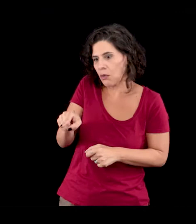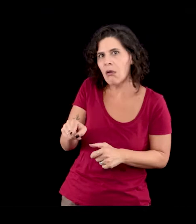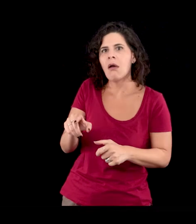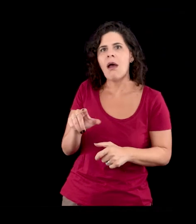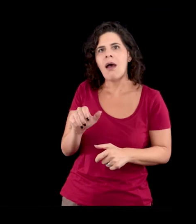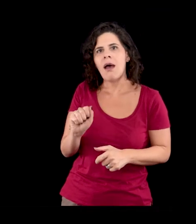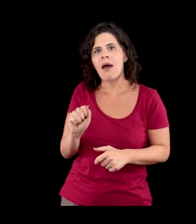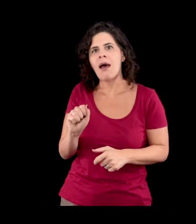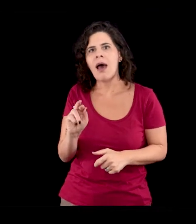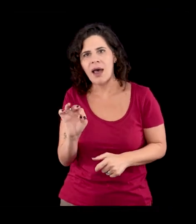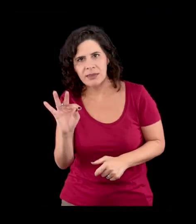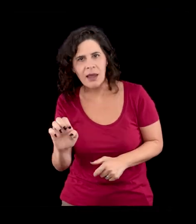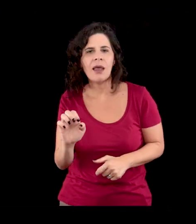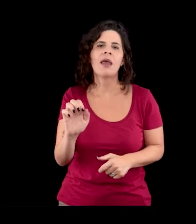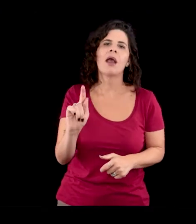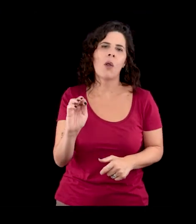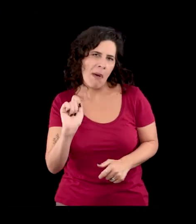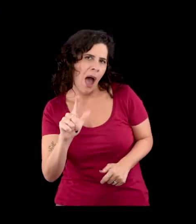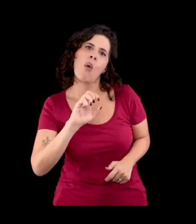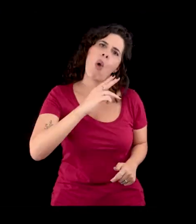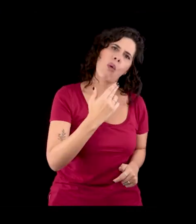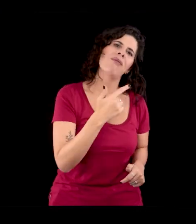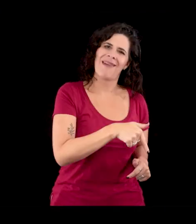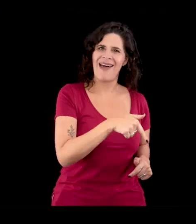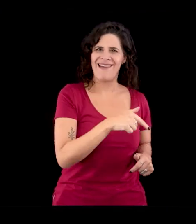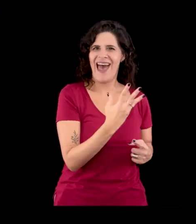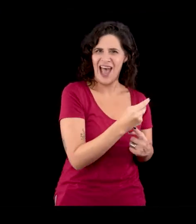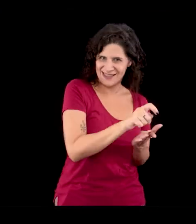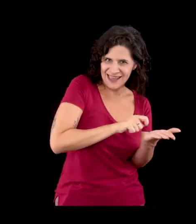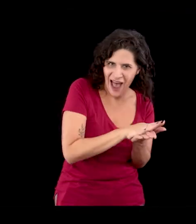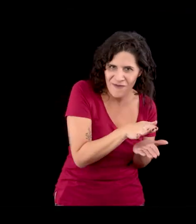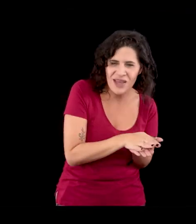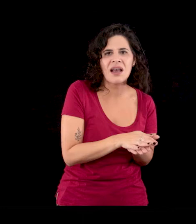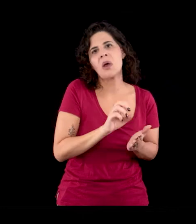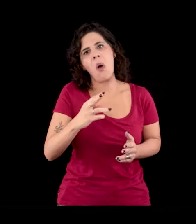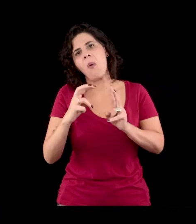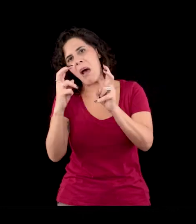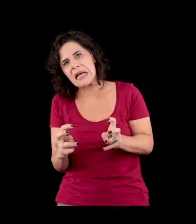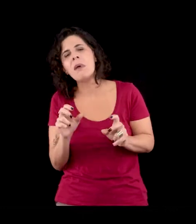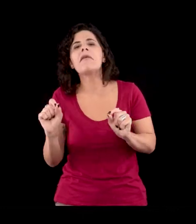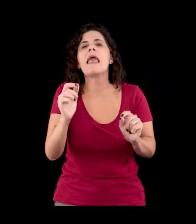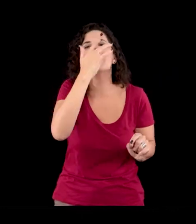seja na Arte Global, seja no Gabinete de Artes Gráficas, enfim, que eu já conhecia, no Masp.